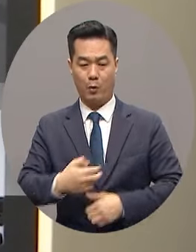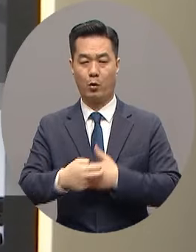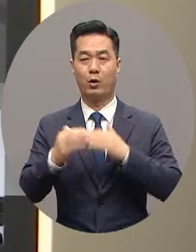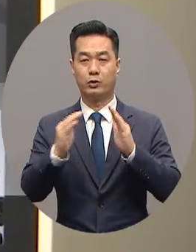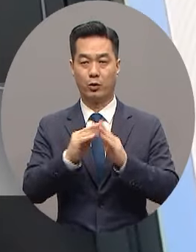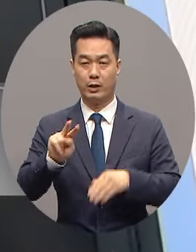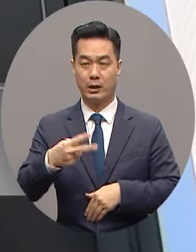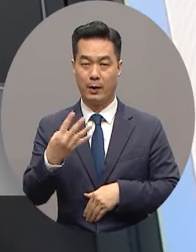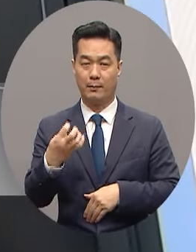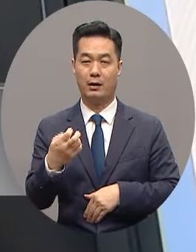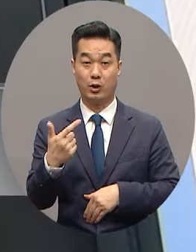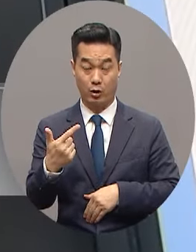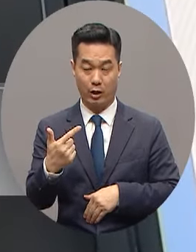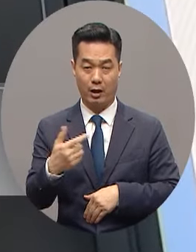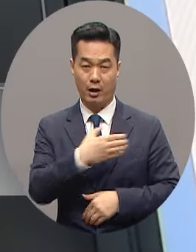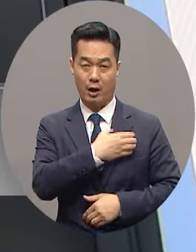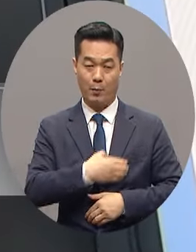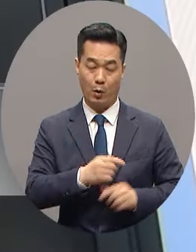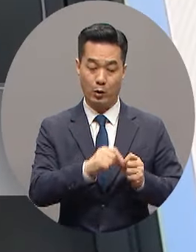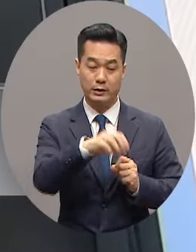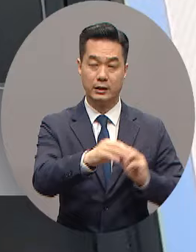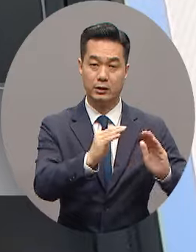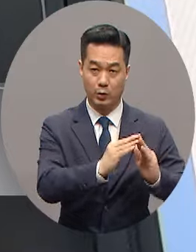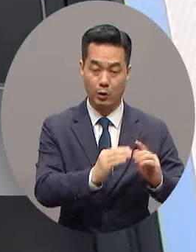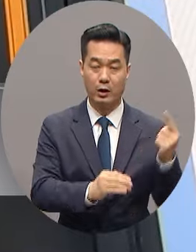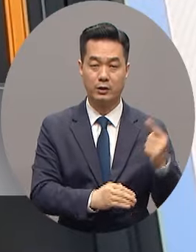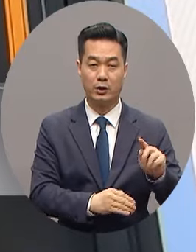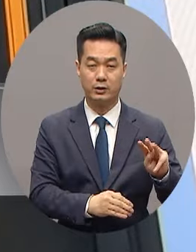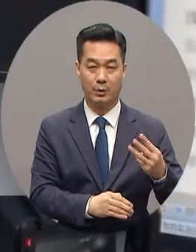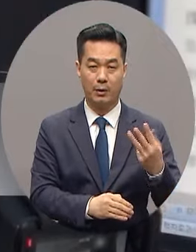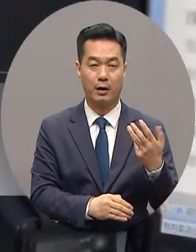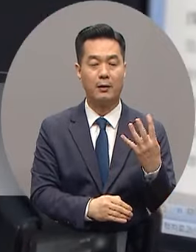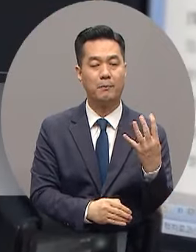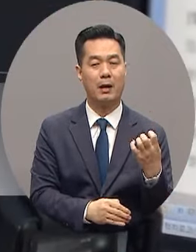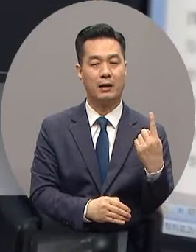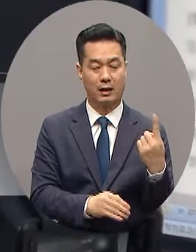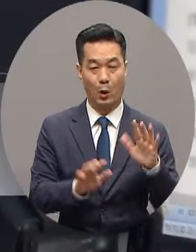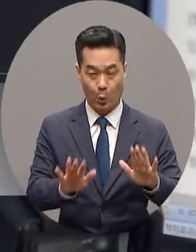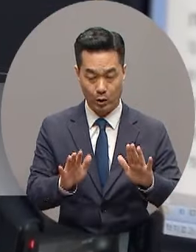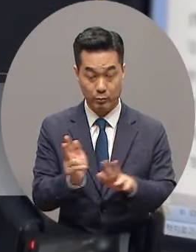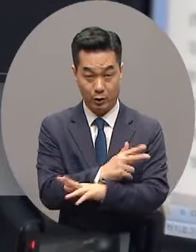정부는 비상 진료 체계 강화를 위해 보건소246개와 보건지소 1341개의 비대면 진료를